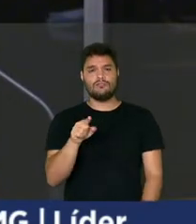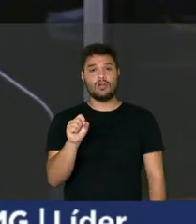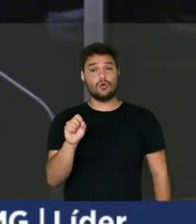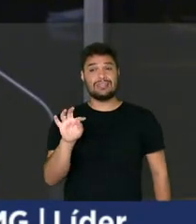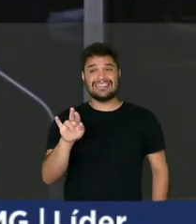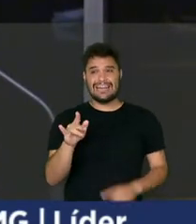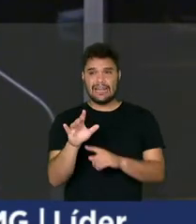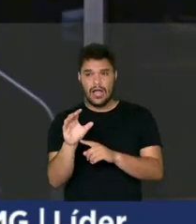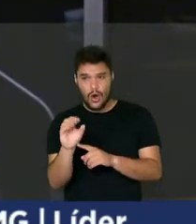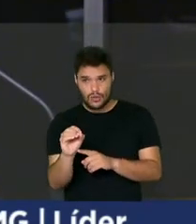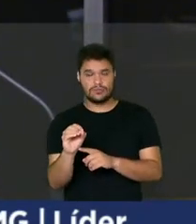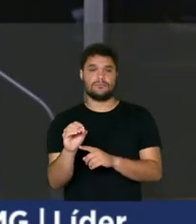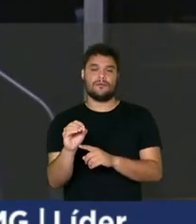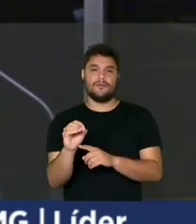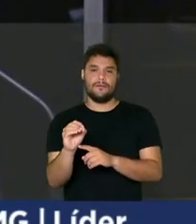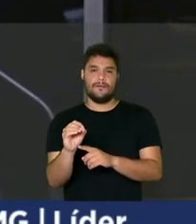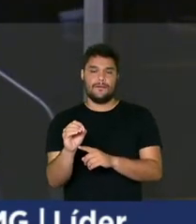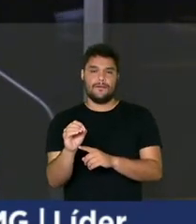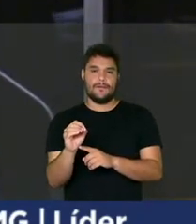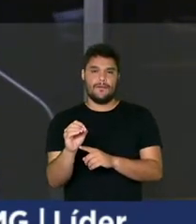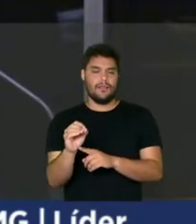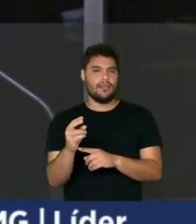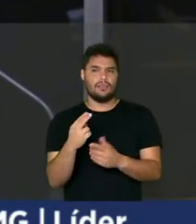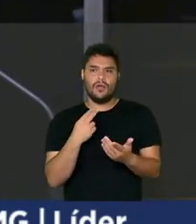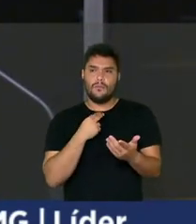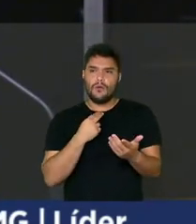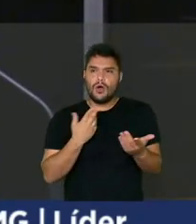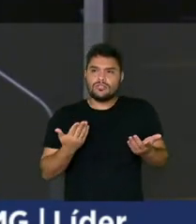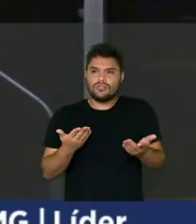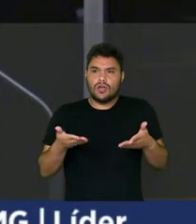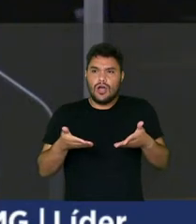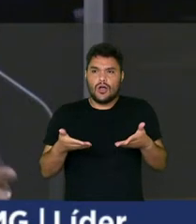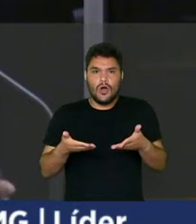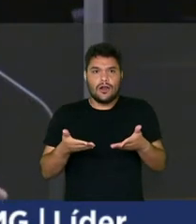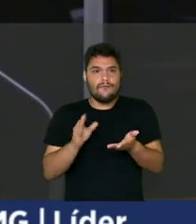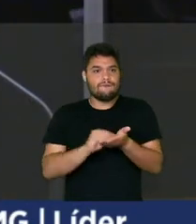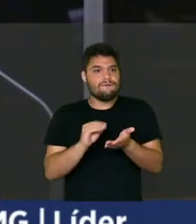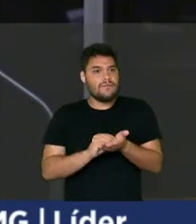UM ORÇAMENTO GLOBAL DE 4,8 TRILHÕES E UM ORÇAMENTO PRIMÁRIO DE... NÃO PODE CONVIVER COM ESSA FALTA DE